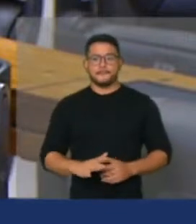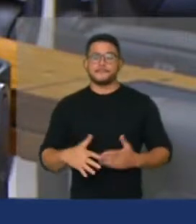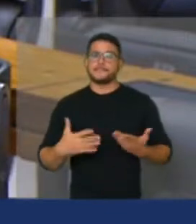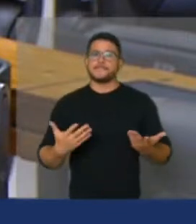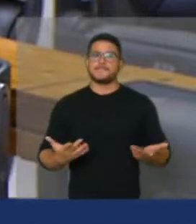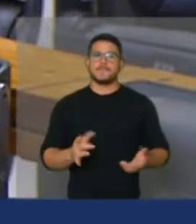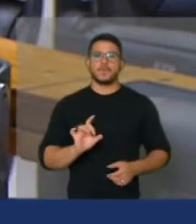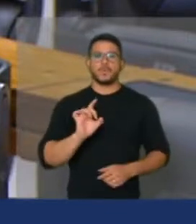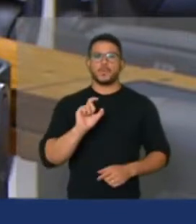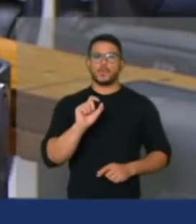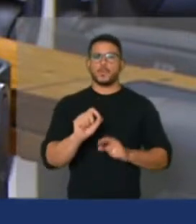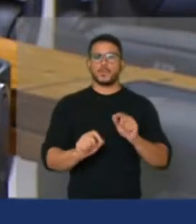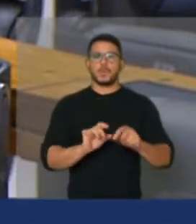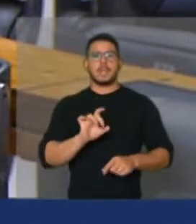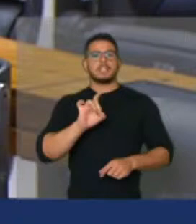MINISTRO DE ESTADO. E...